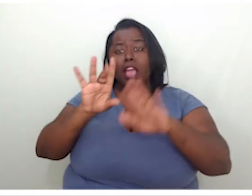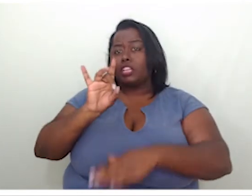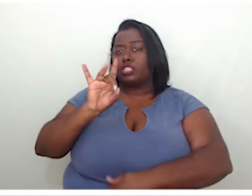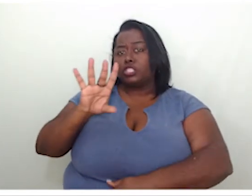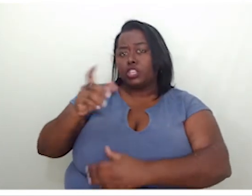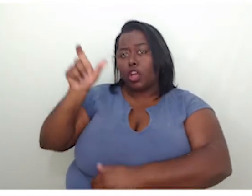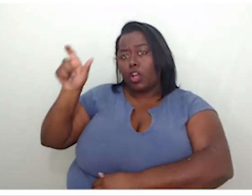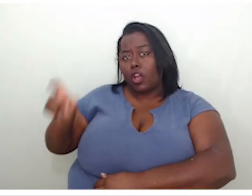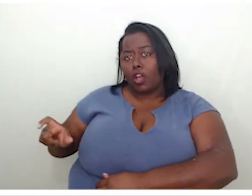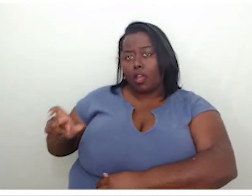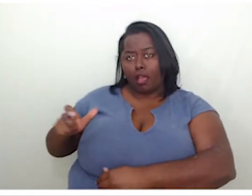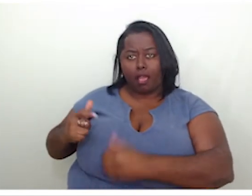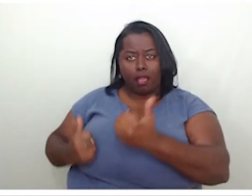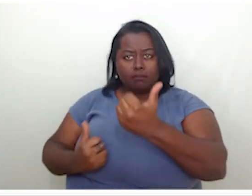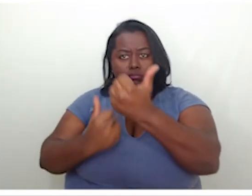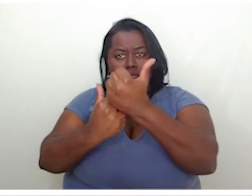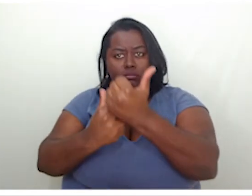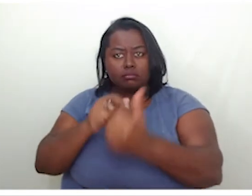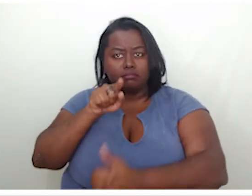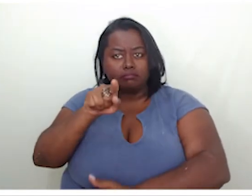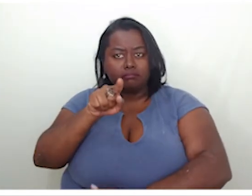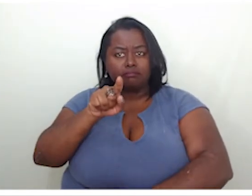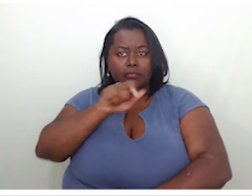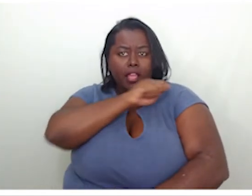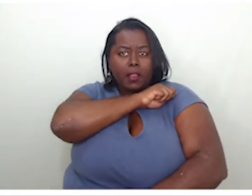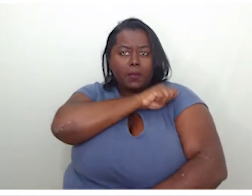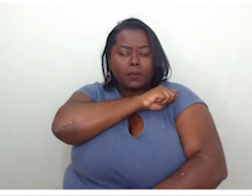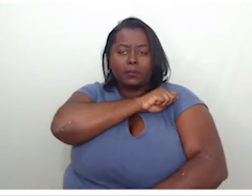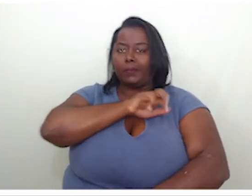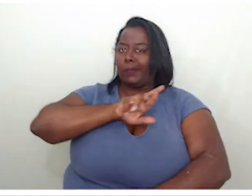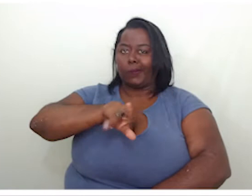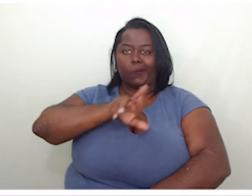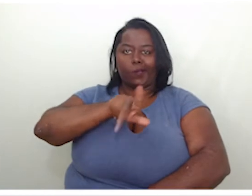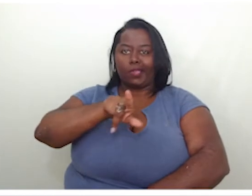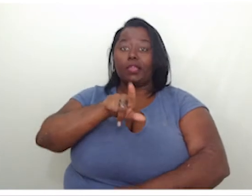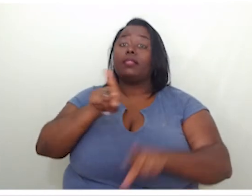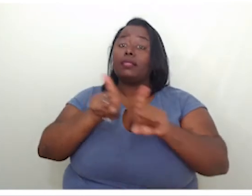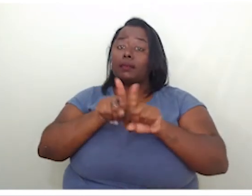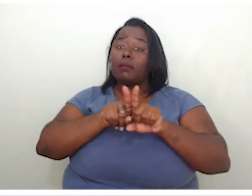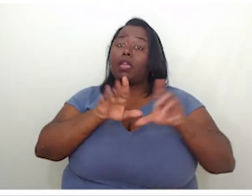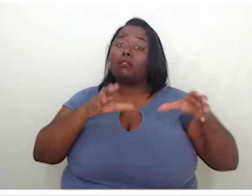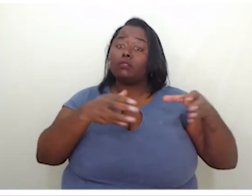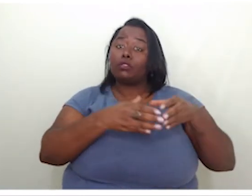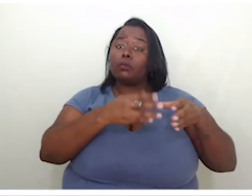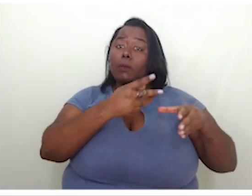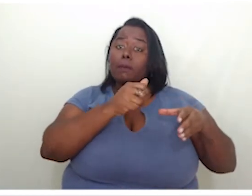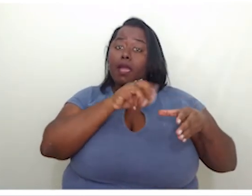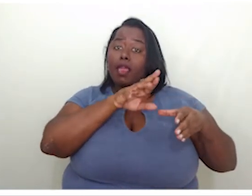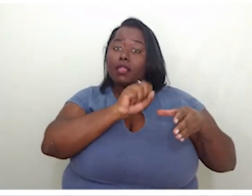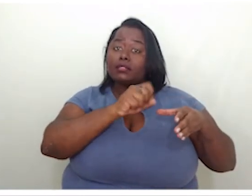los miembros del grupo de pares también, ellos tienen un papel muy importante de tutoría